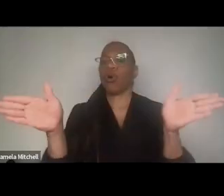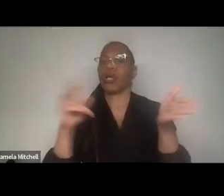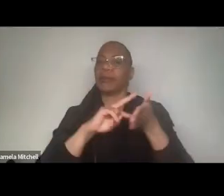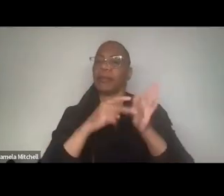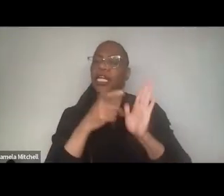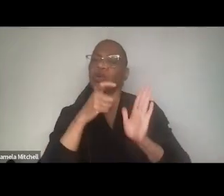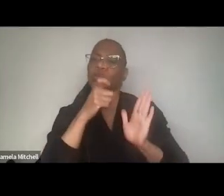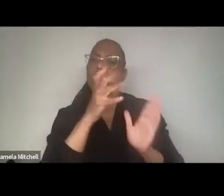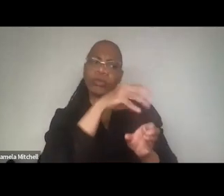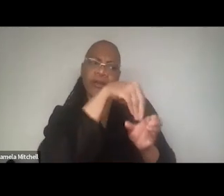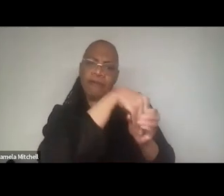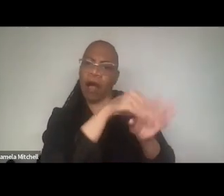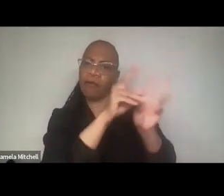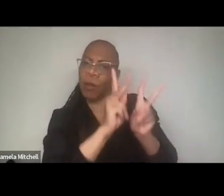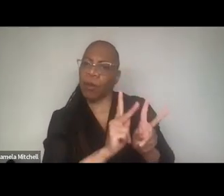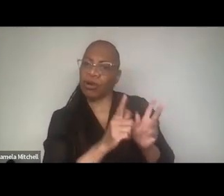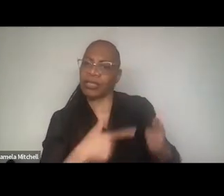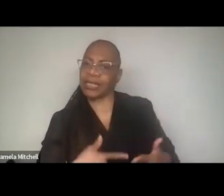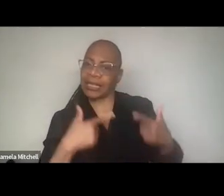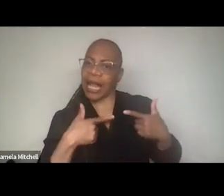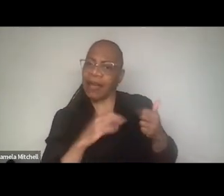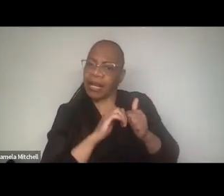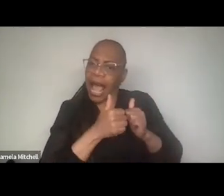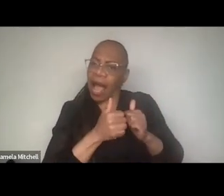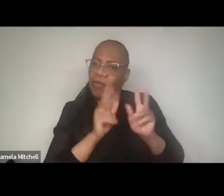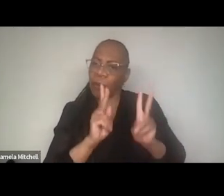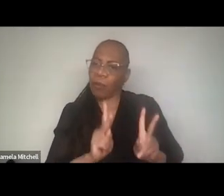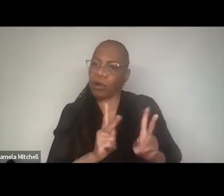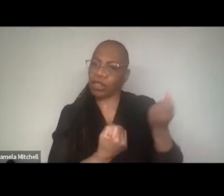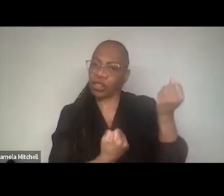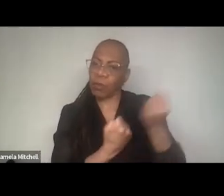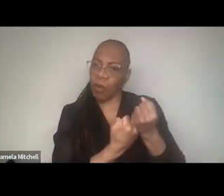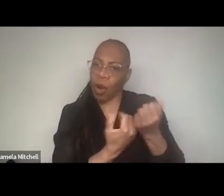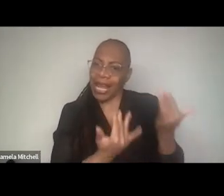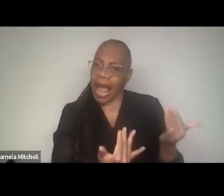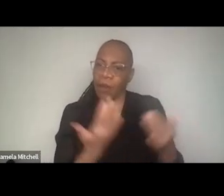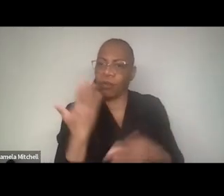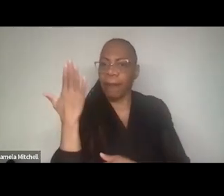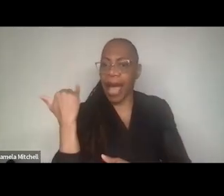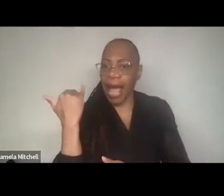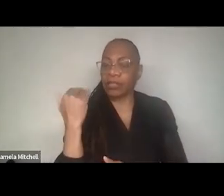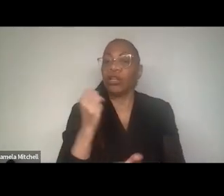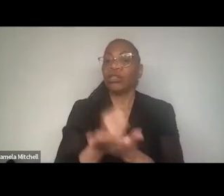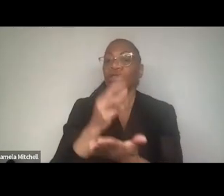y cómo la apoyan, o cómo la han apoyado en el pasado?" Los obvios son los trabajadores sociales y los proveedores de tratamiento,